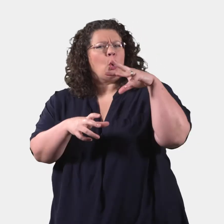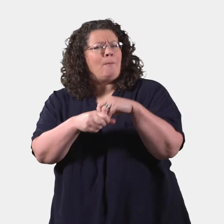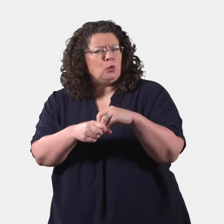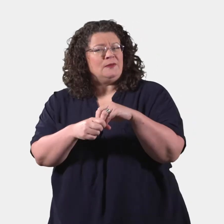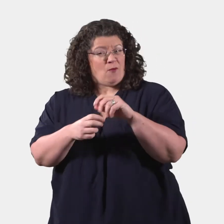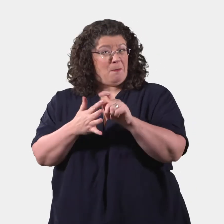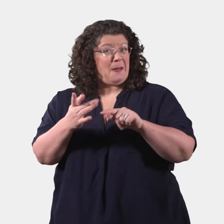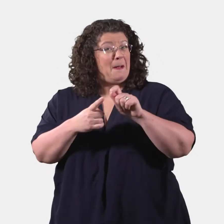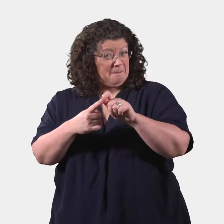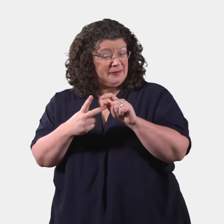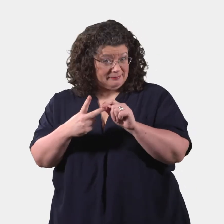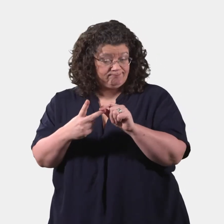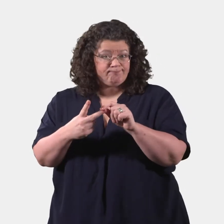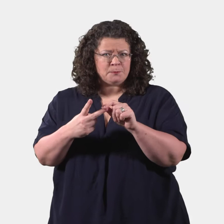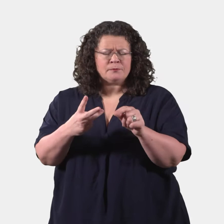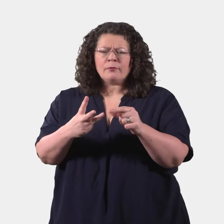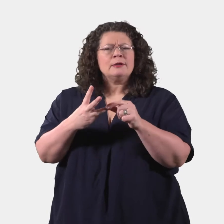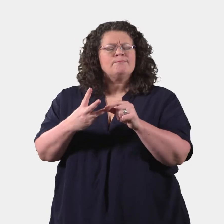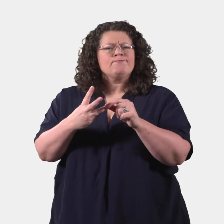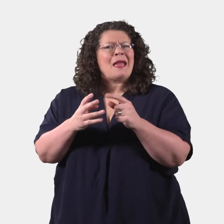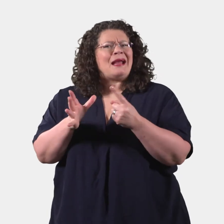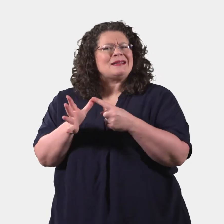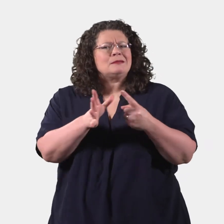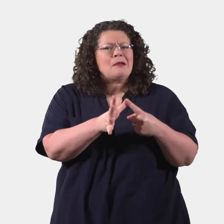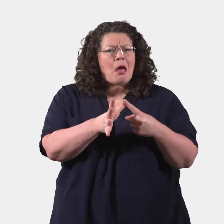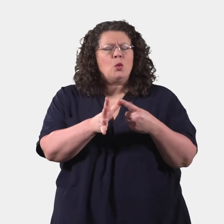o Elfen Bywyd Bob Dydd.